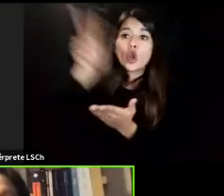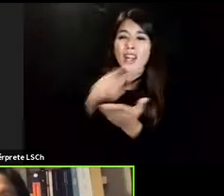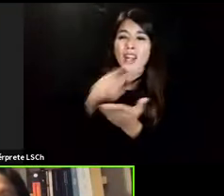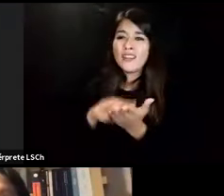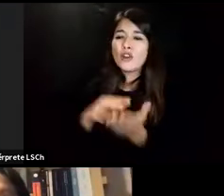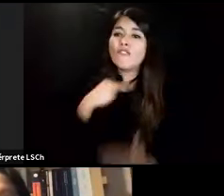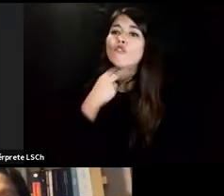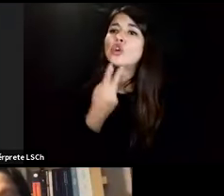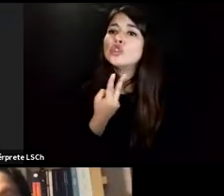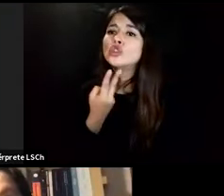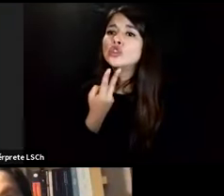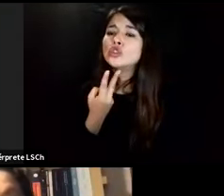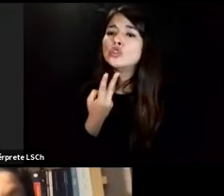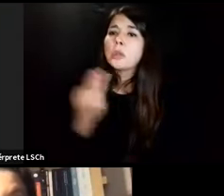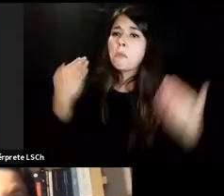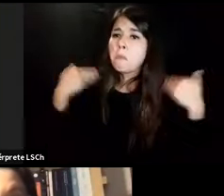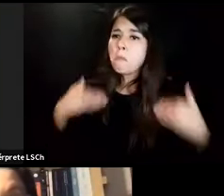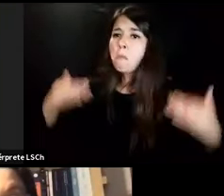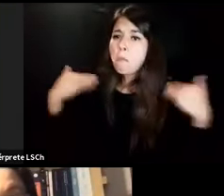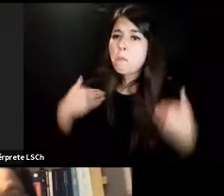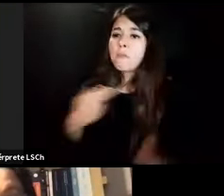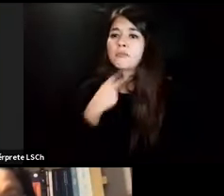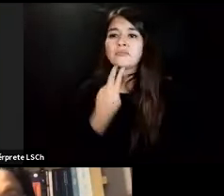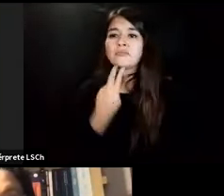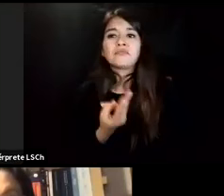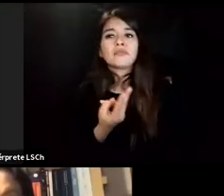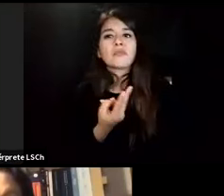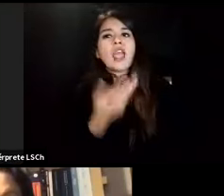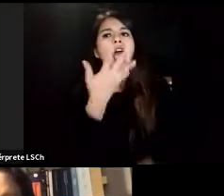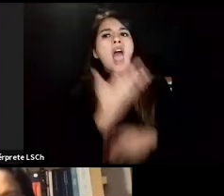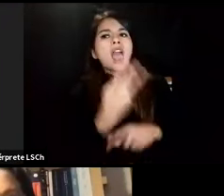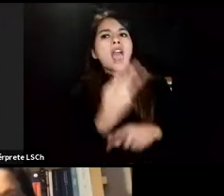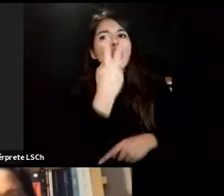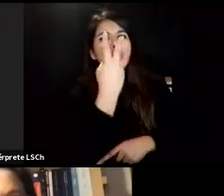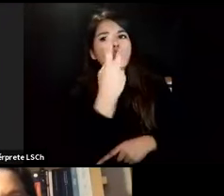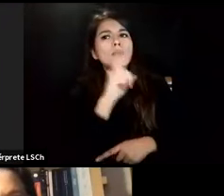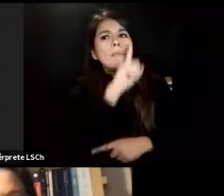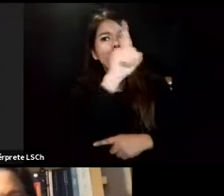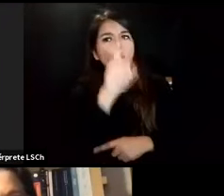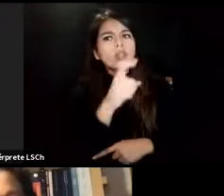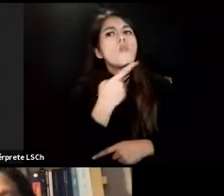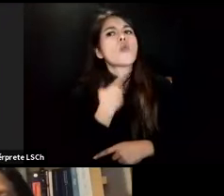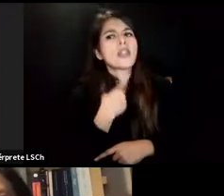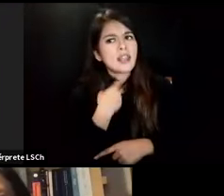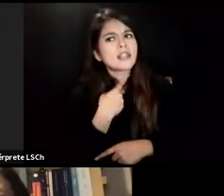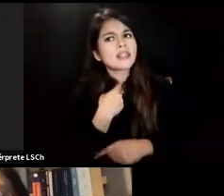María José que hay dos preguntas muy interesantes que voy a reunir y creo que